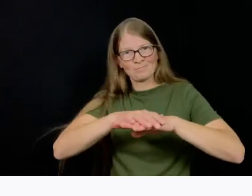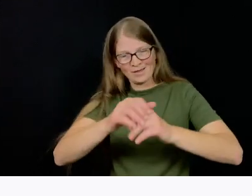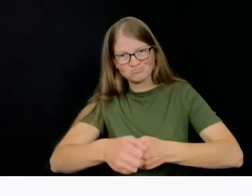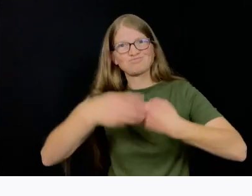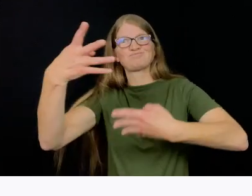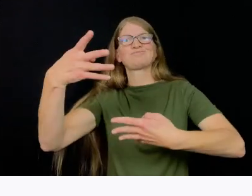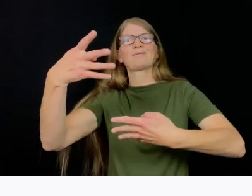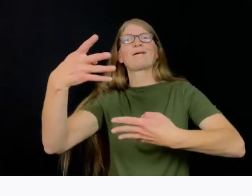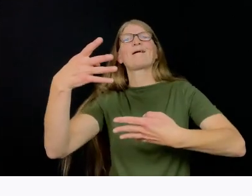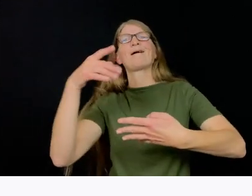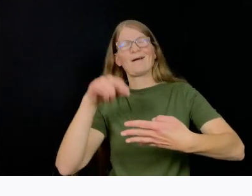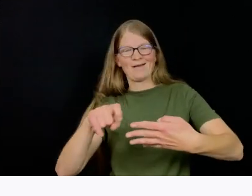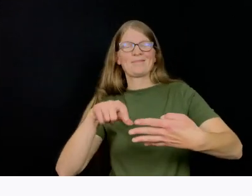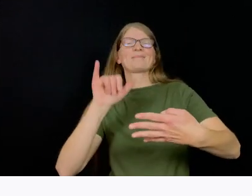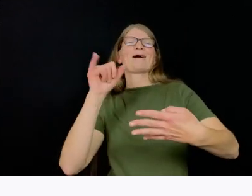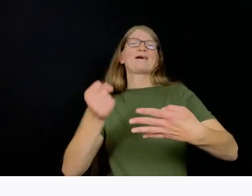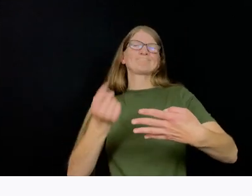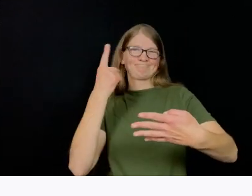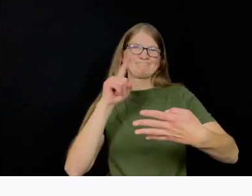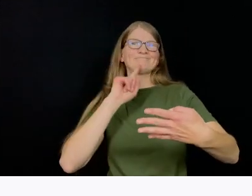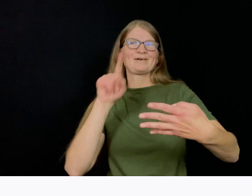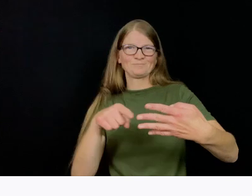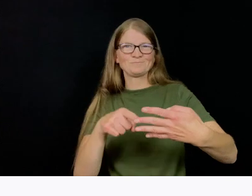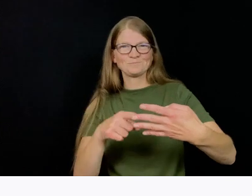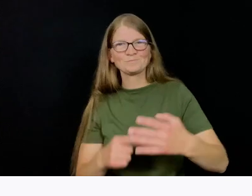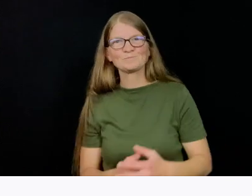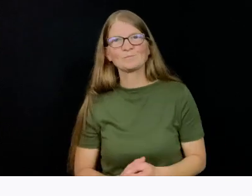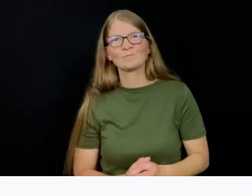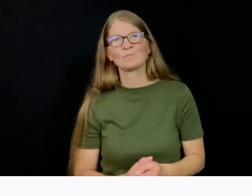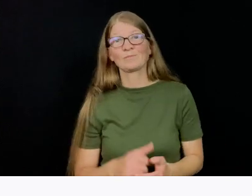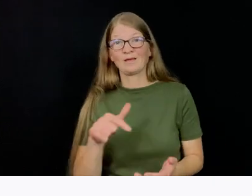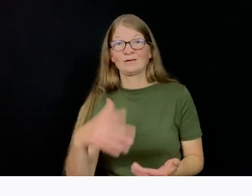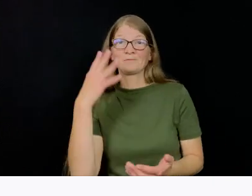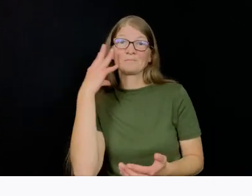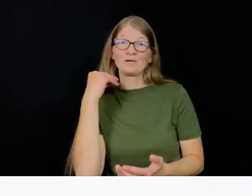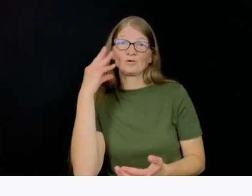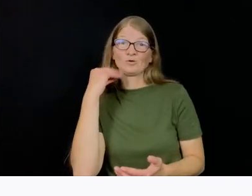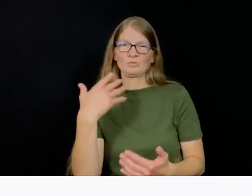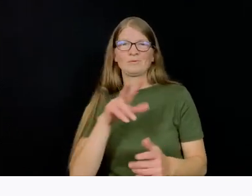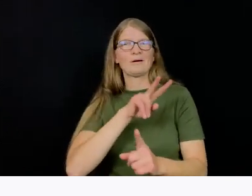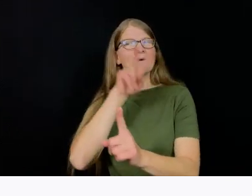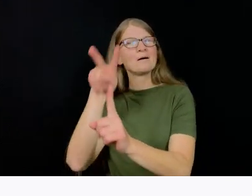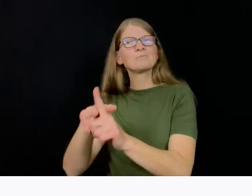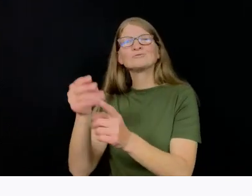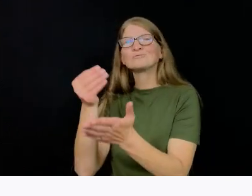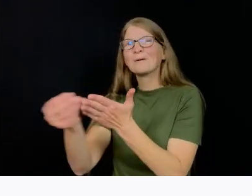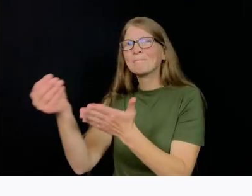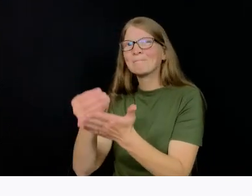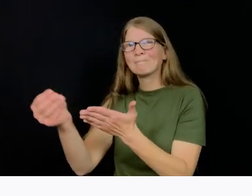هناك مجال آخر تحتاجون فيه إلى فهم الكثير من المعلومات لاتخاذ القرارات وهو التسوّق